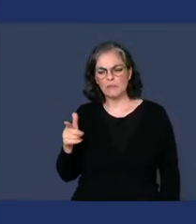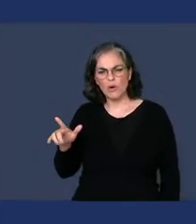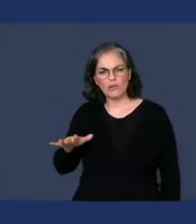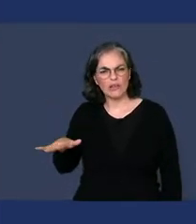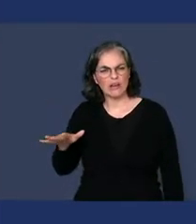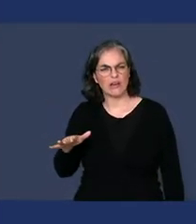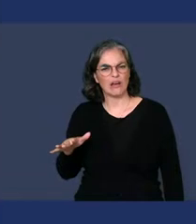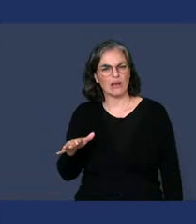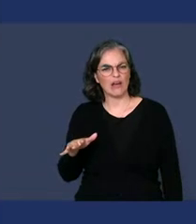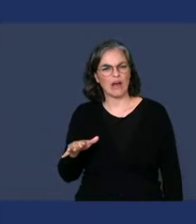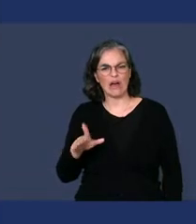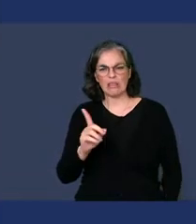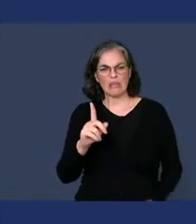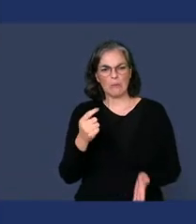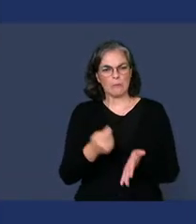DE DETERMINADA CATEGORIA, 7